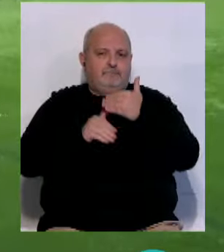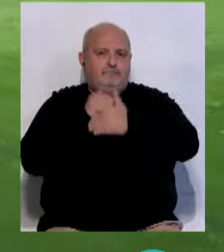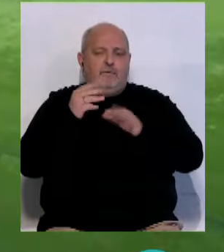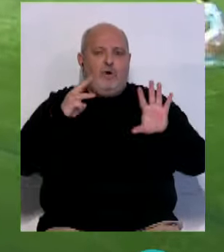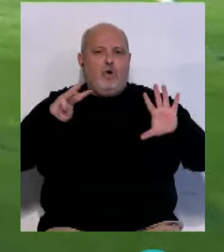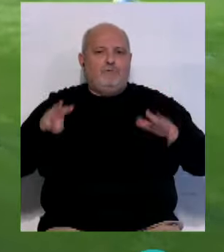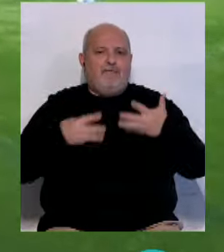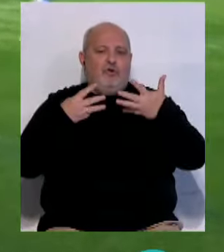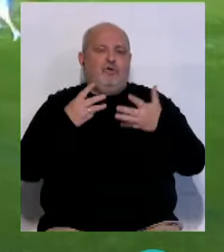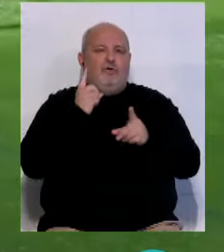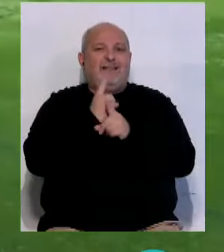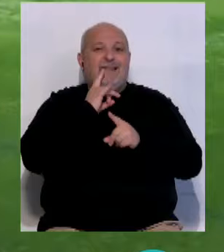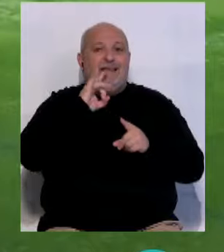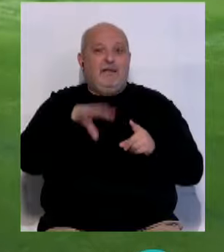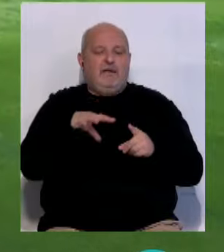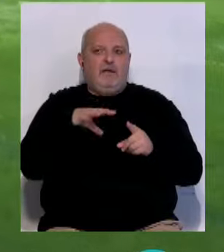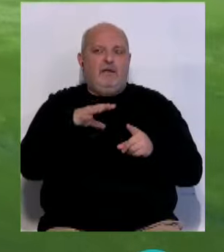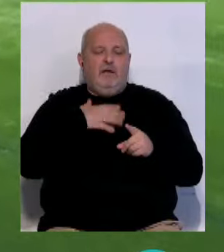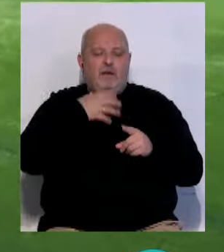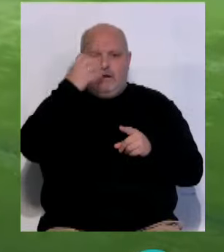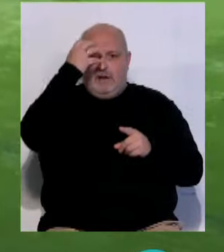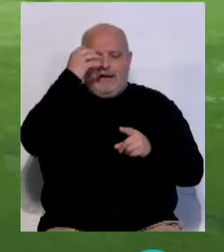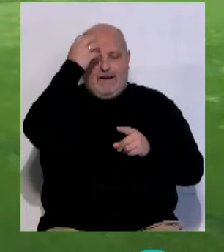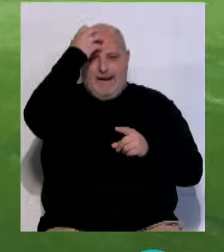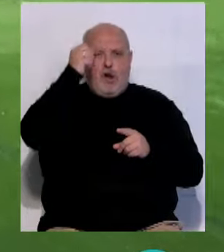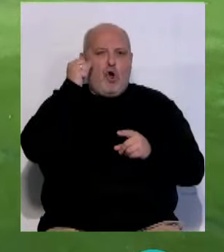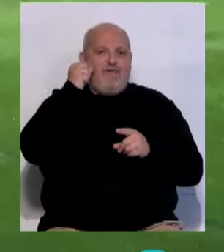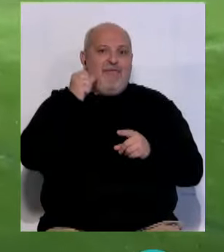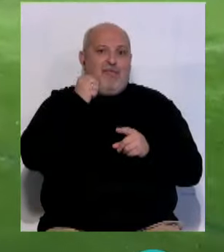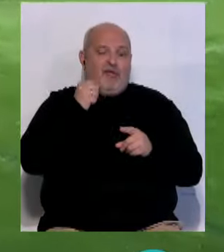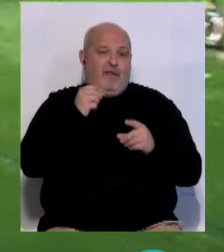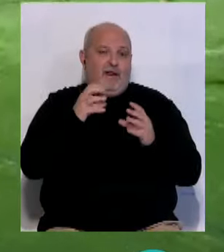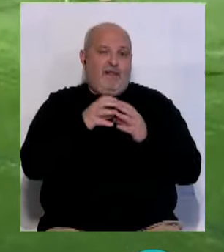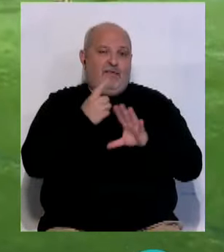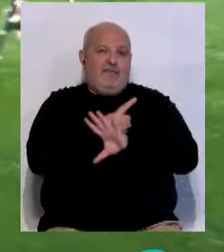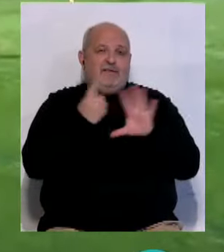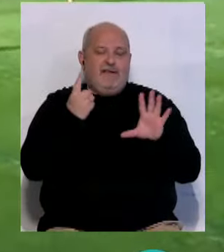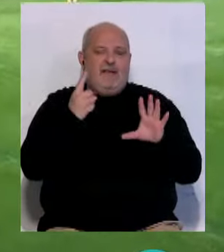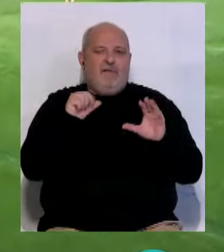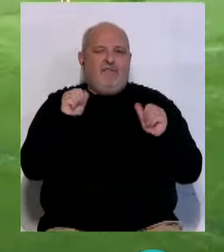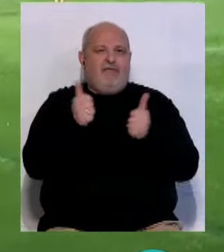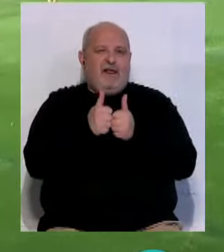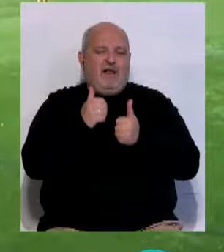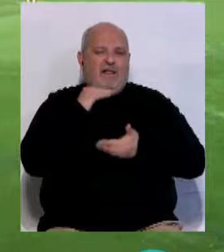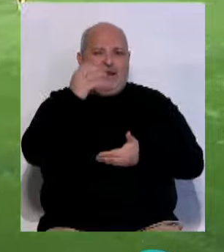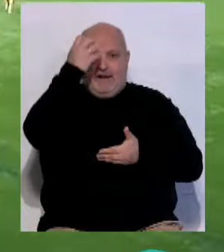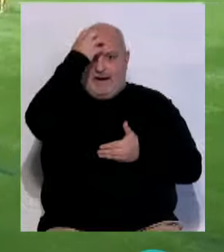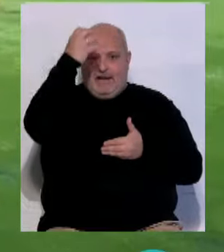final se van a medir a la real Oviedo Verdugo del Granada los 16avos de final de la Copa del Rey una